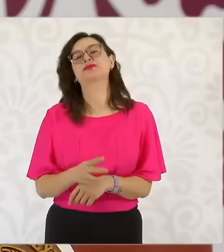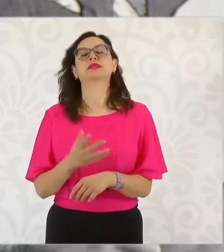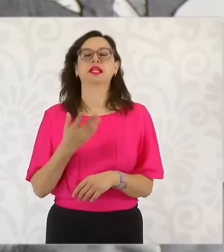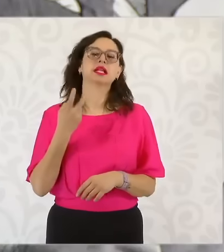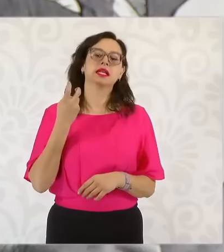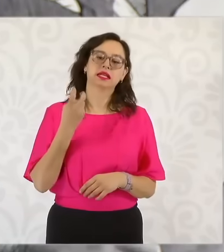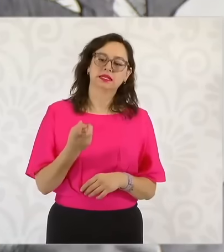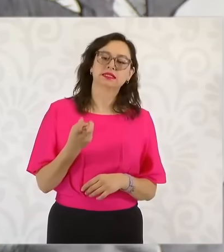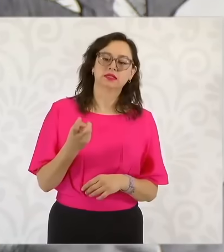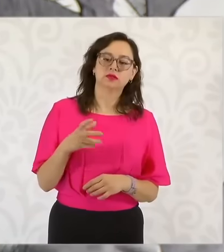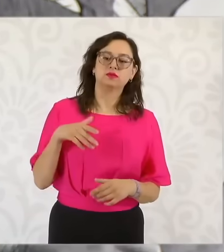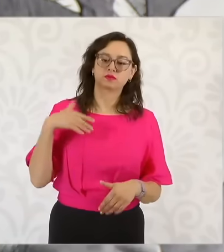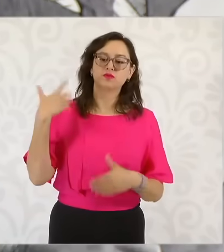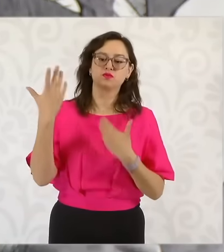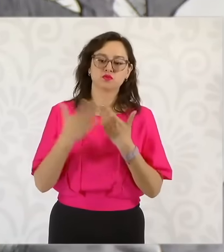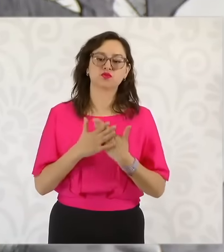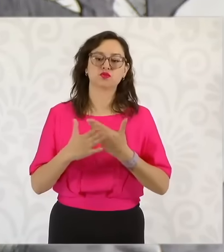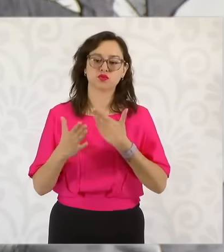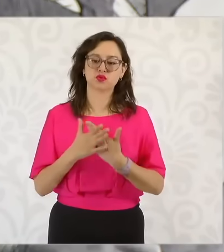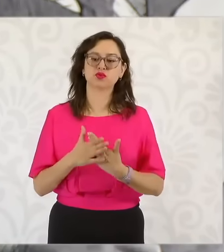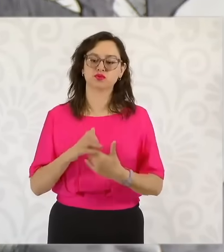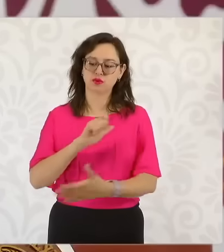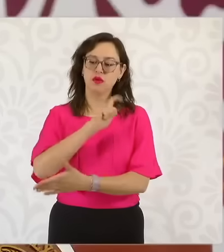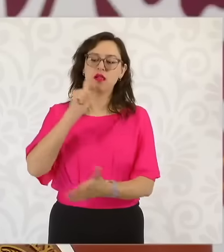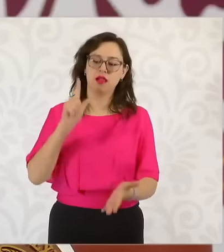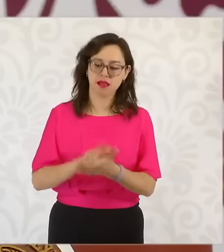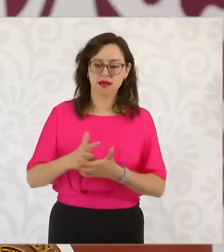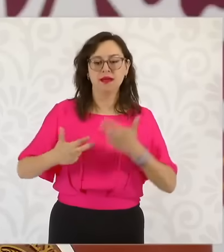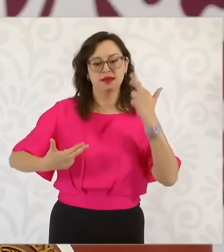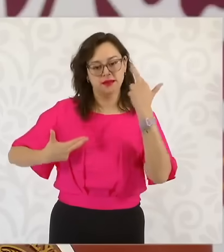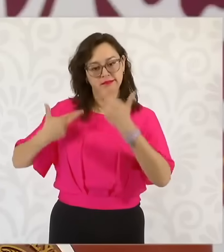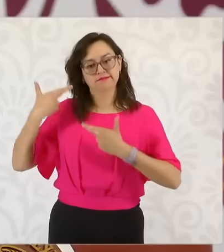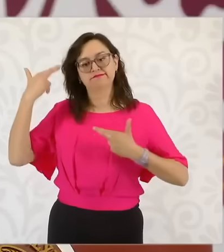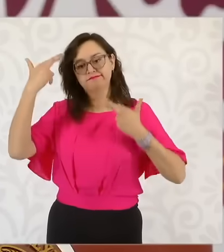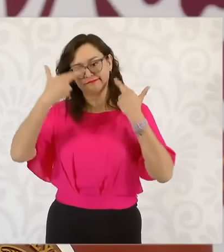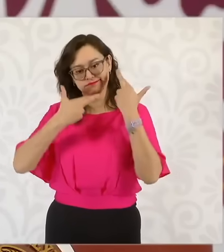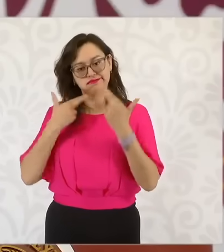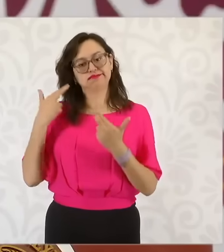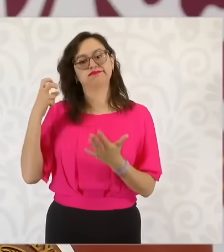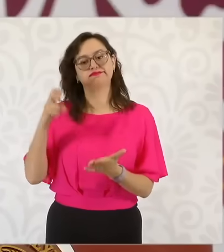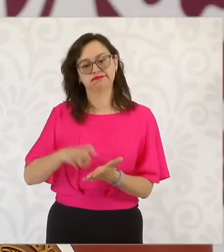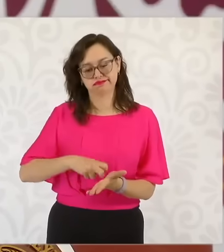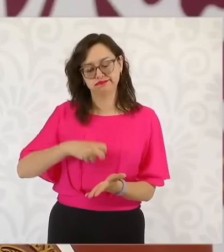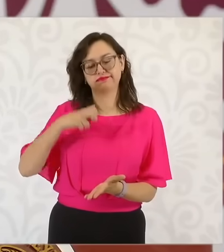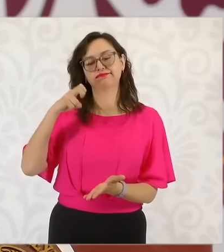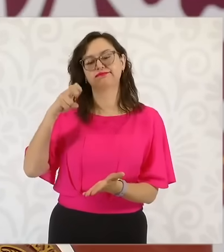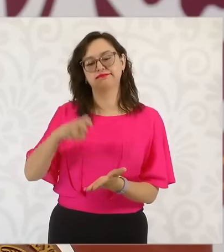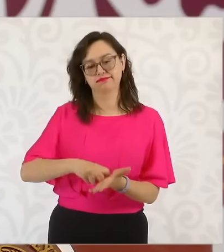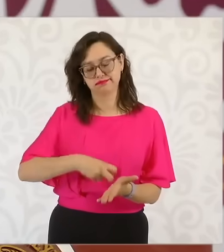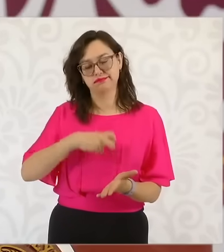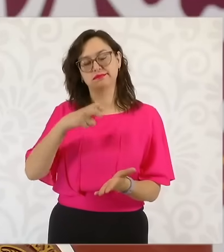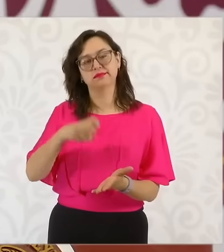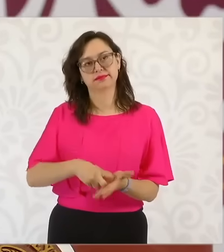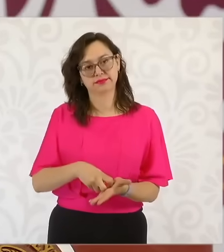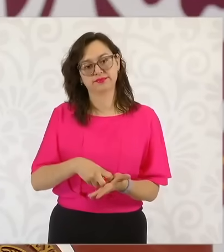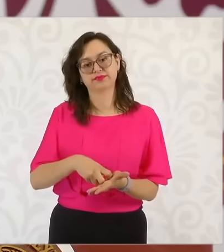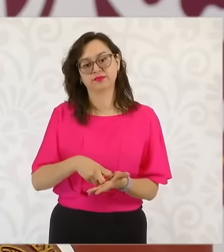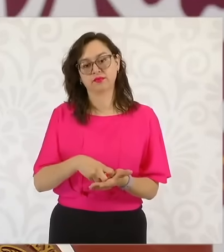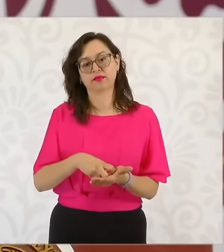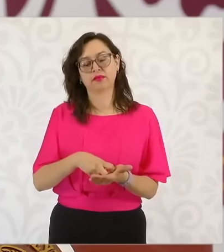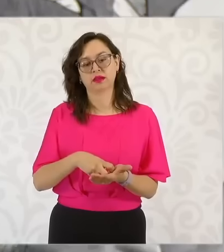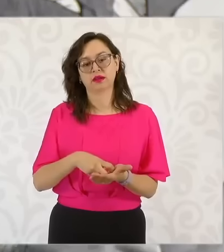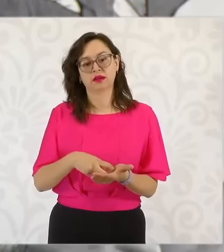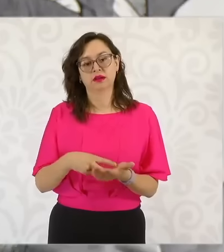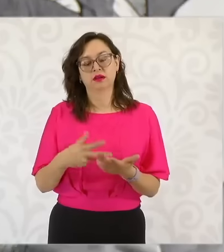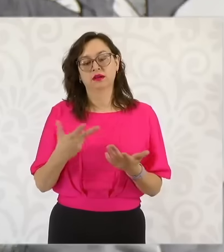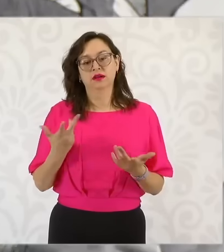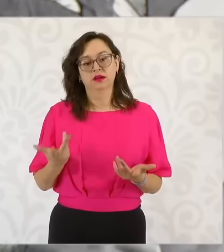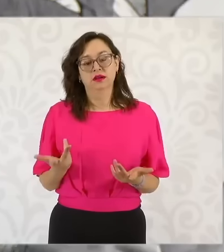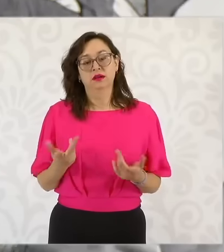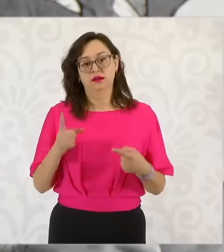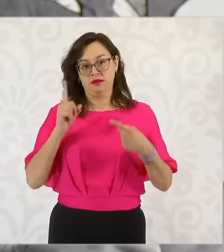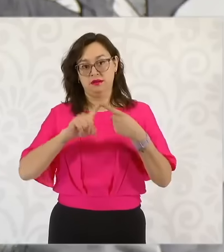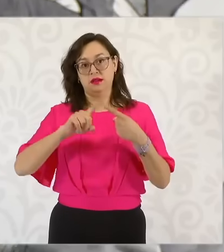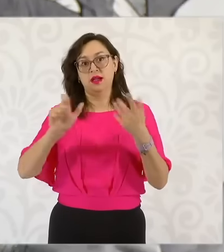es el momento de abordar este asunto seguramente se complementará con la el perfeccionamiento del